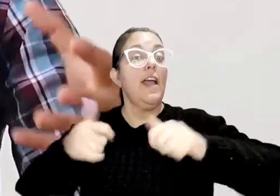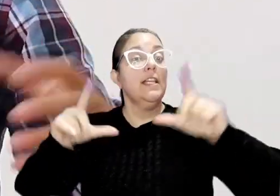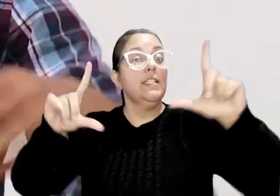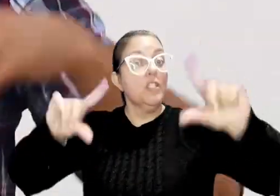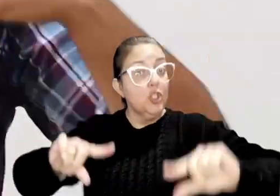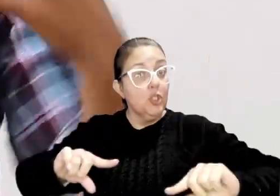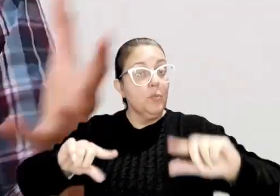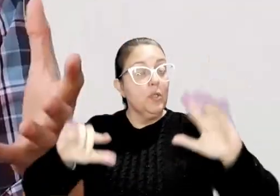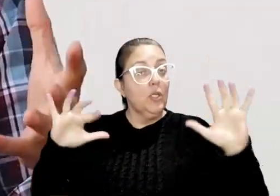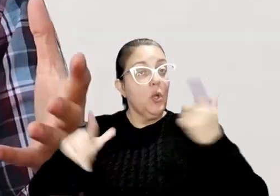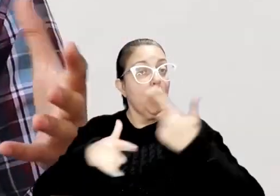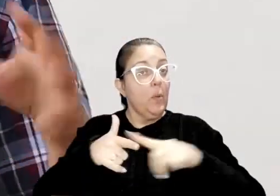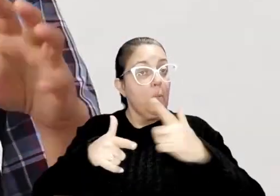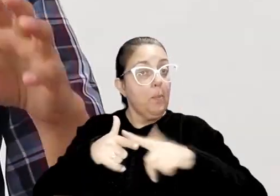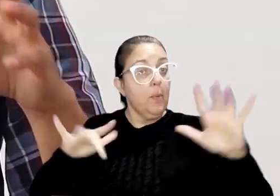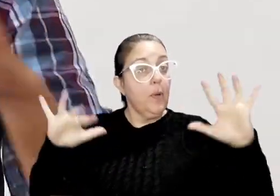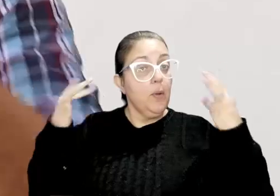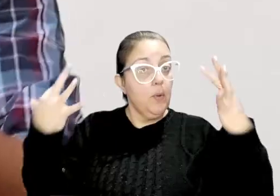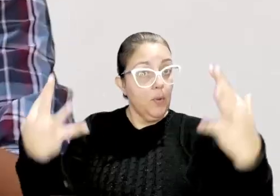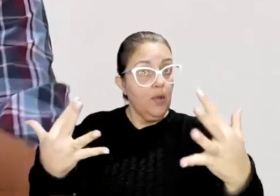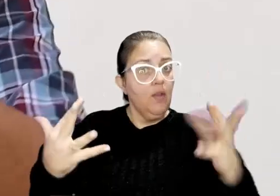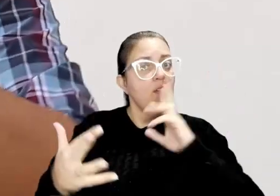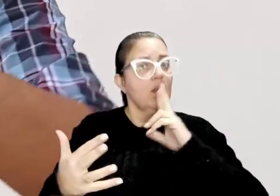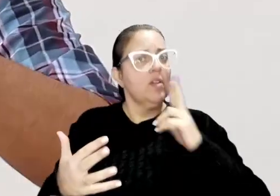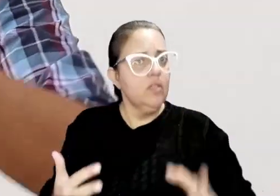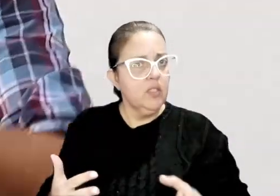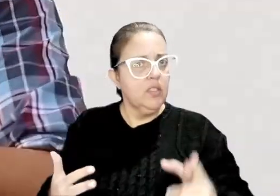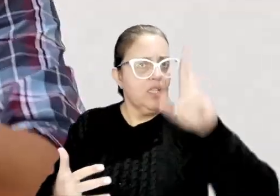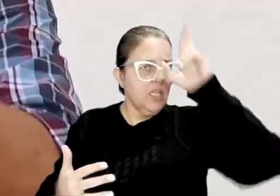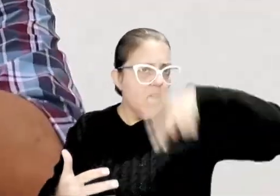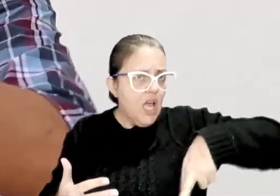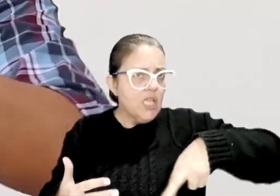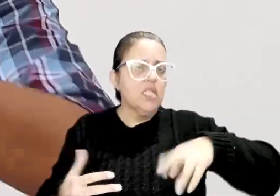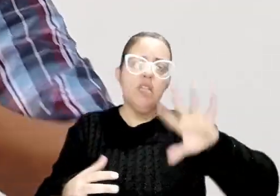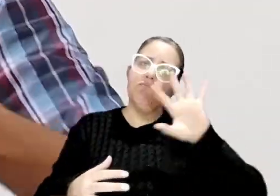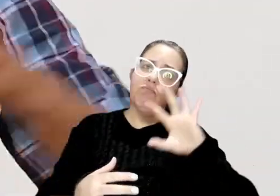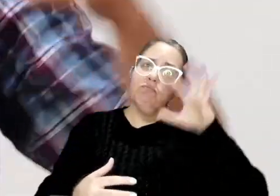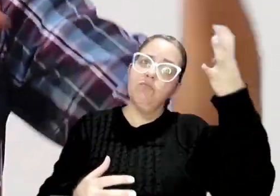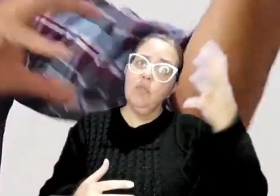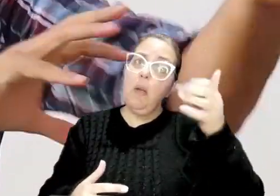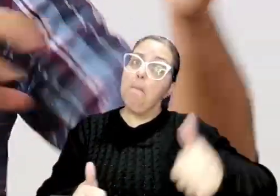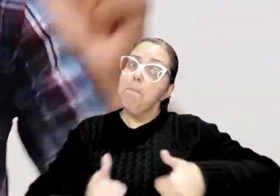decisão melhor possível quanto menos informação a pior informação for colocada no processo a tomada